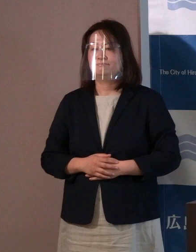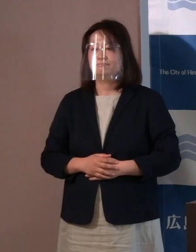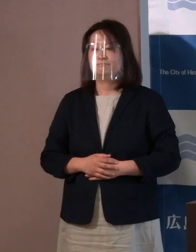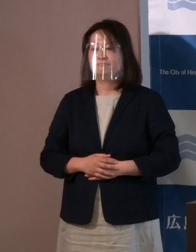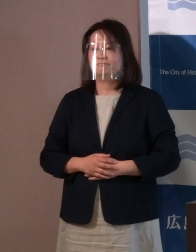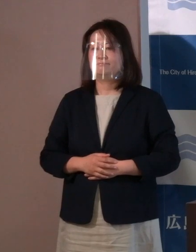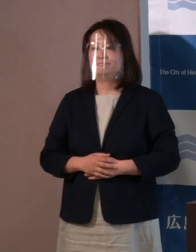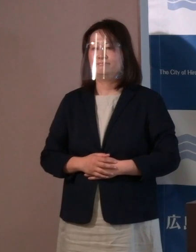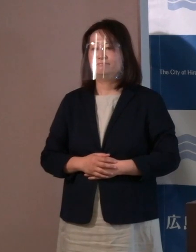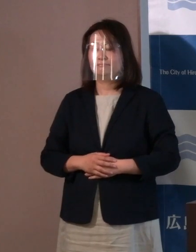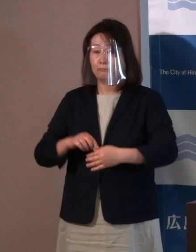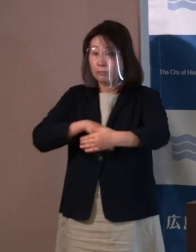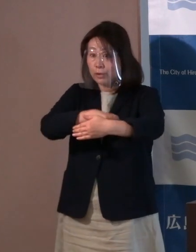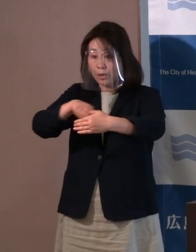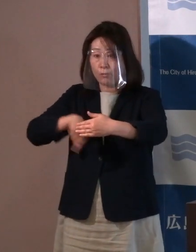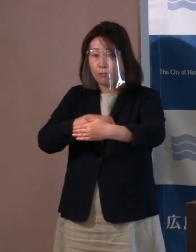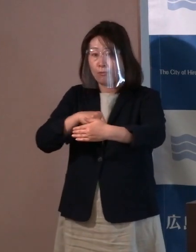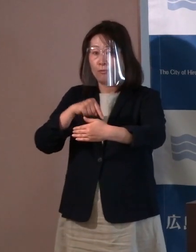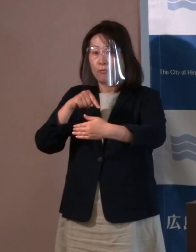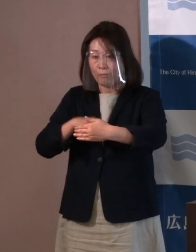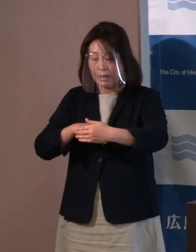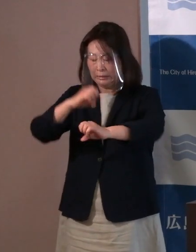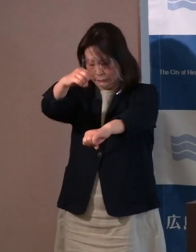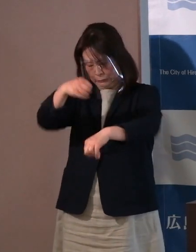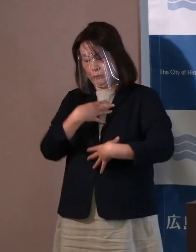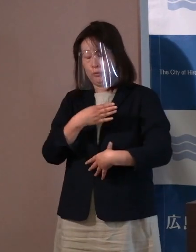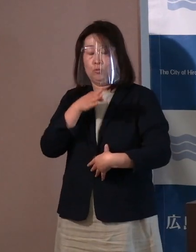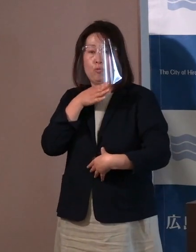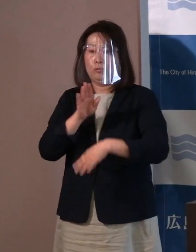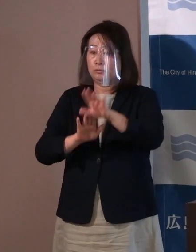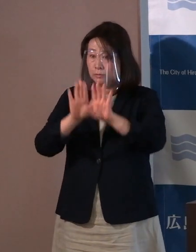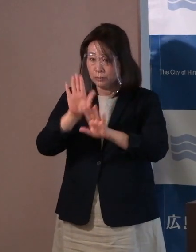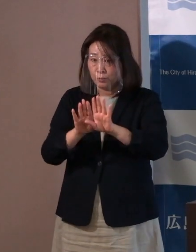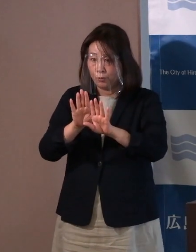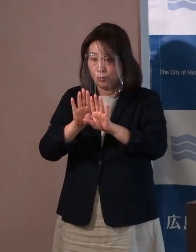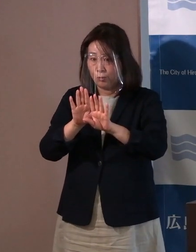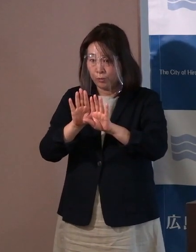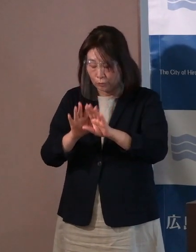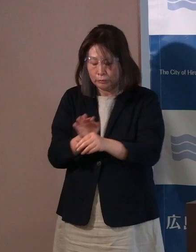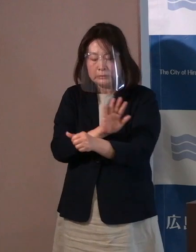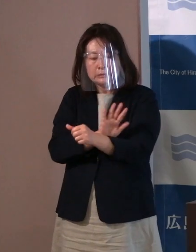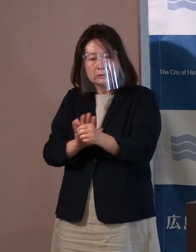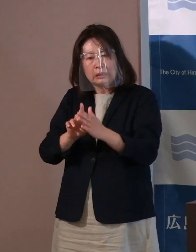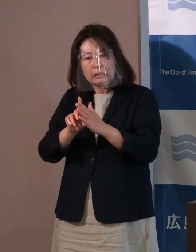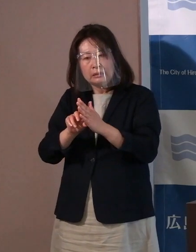構成に関しましては､ ｢被爆の実相｣､｢時代背景を踏まえた事項｣､